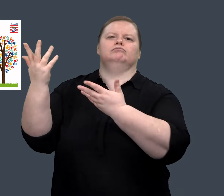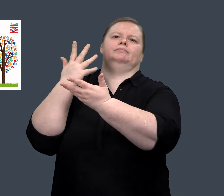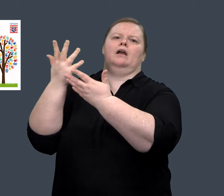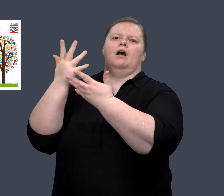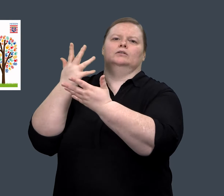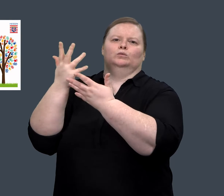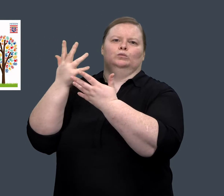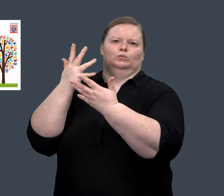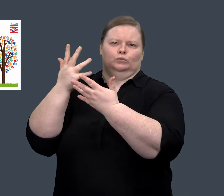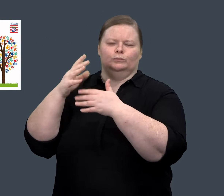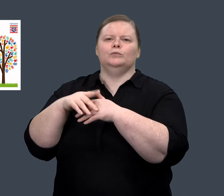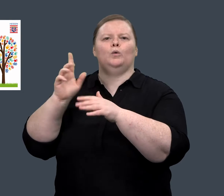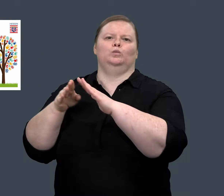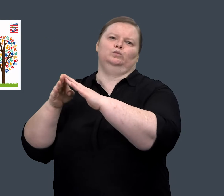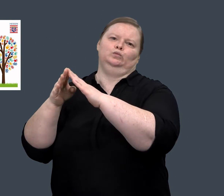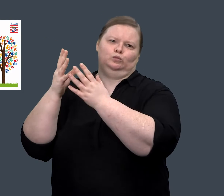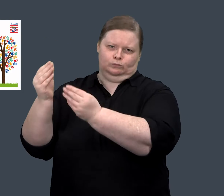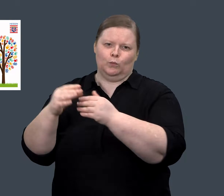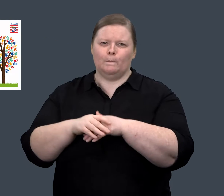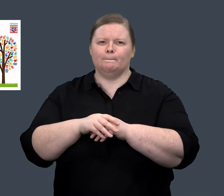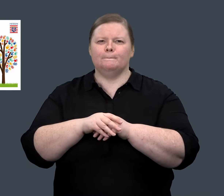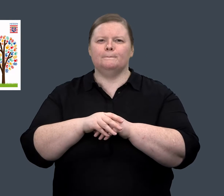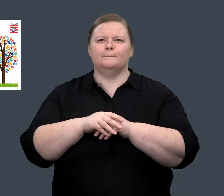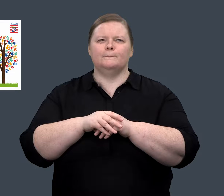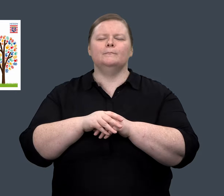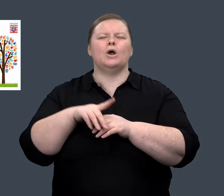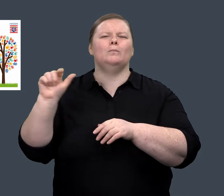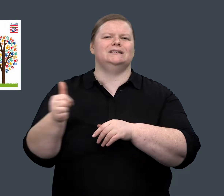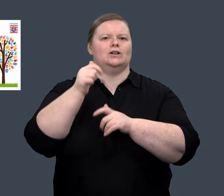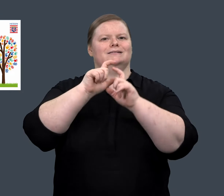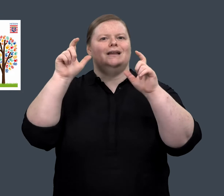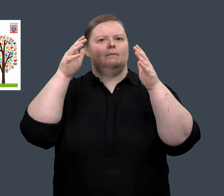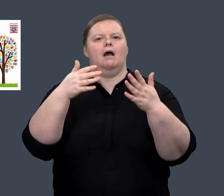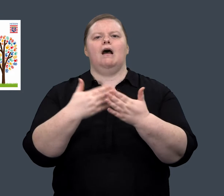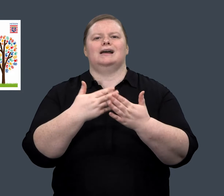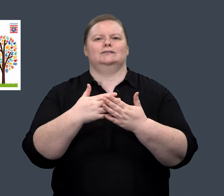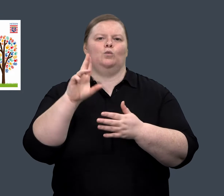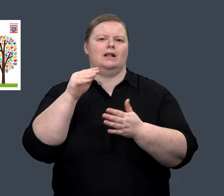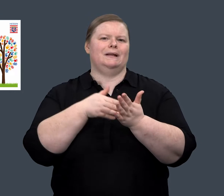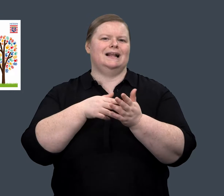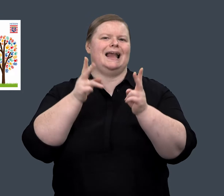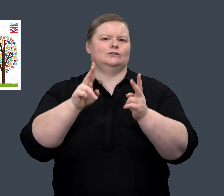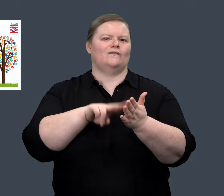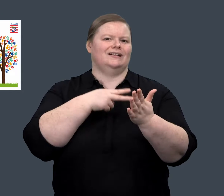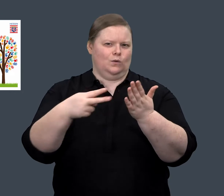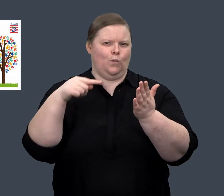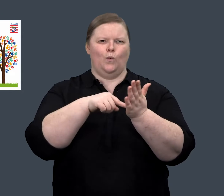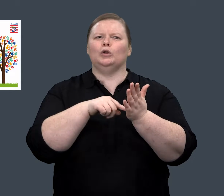von Menschen mit Behinderungen betreffen. Dies betrifft insbesondere Maßnahmen